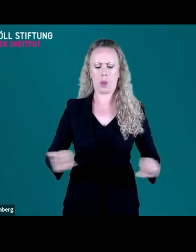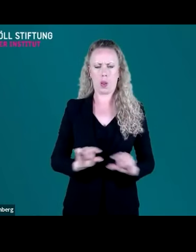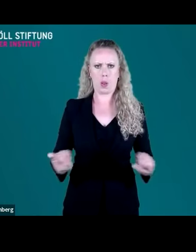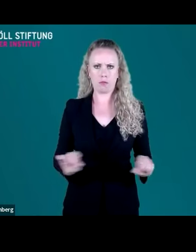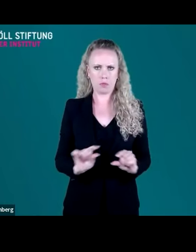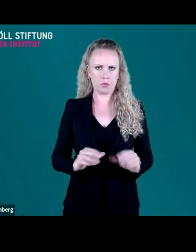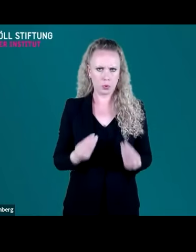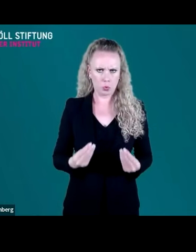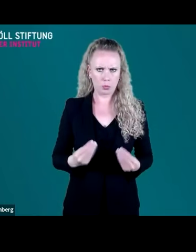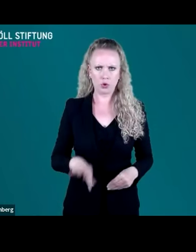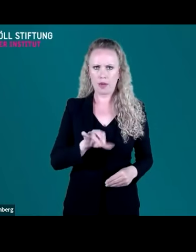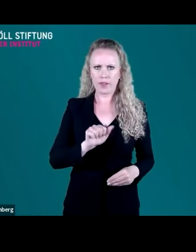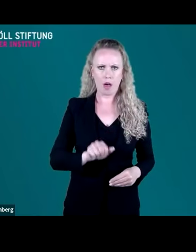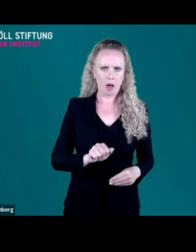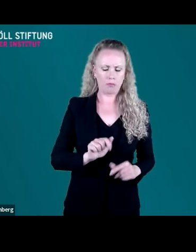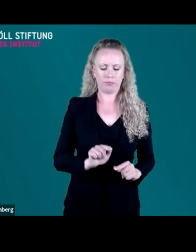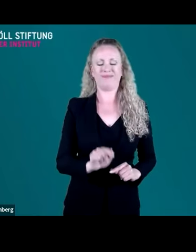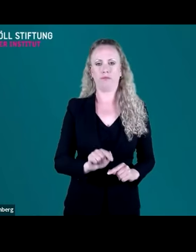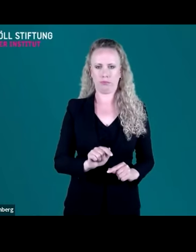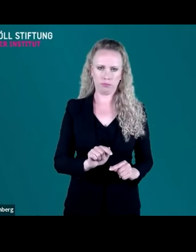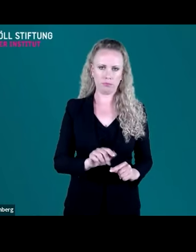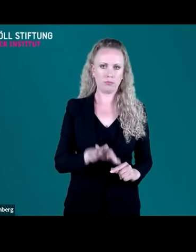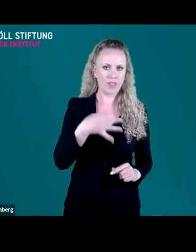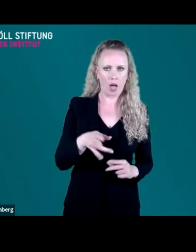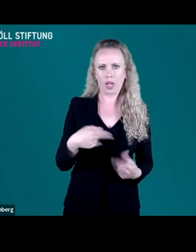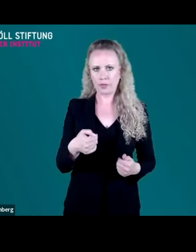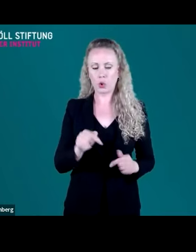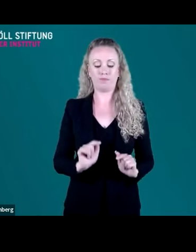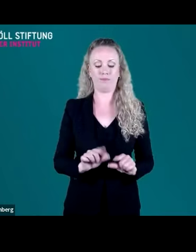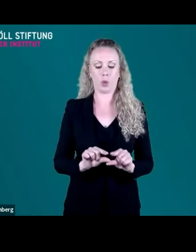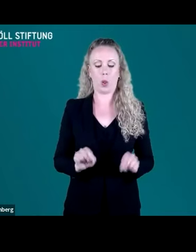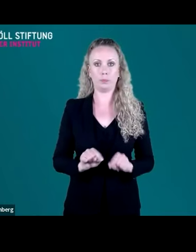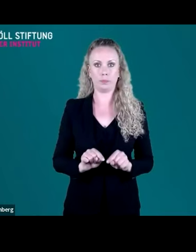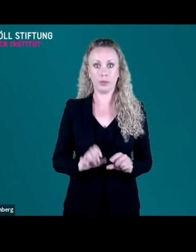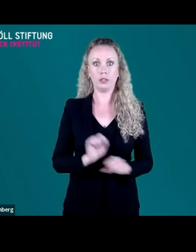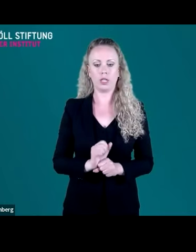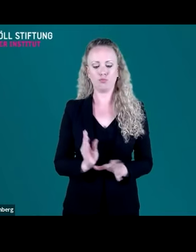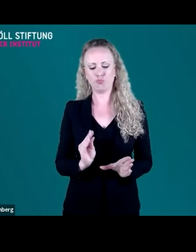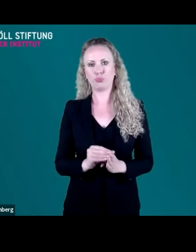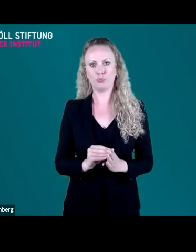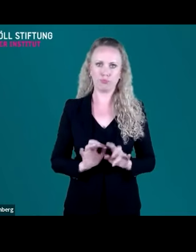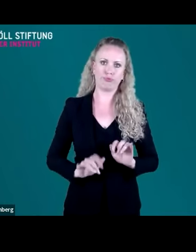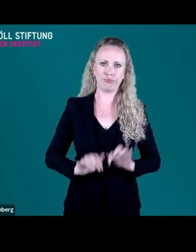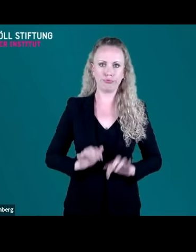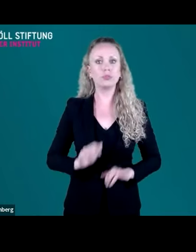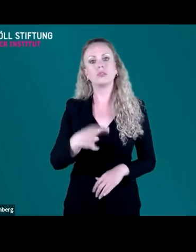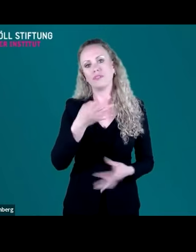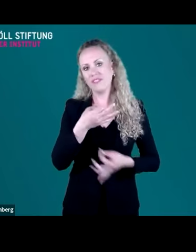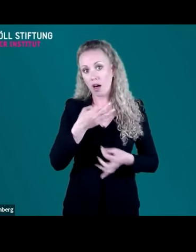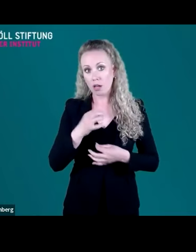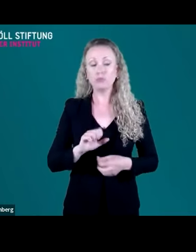„F&A“ ist das gekennzeichnet. Dort können Sie Ihre Fragen einstellen und wir nehmen Sie dann mit hier auf.